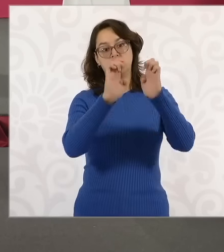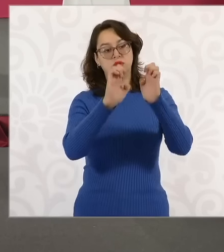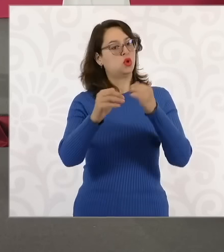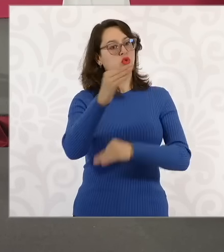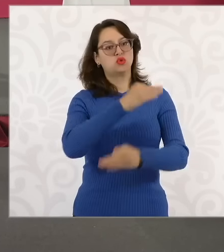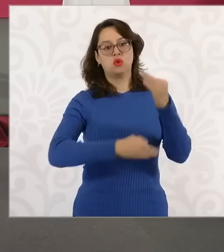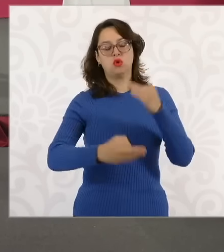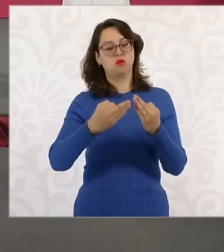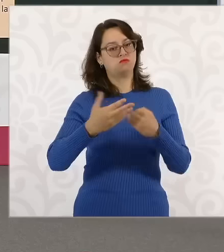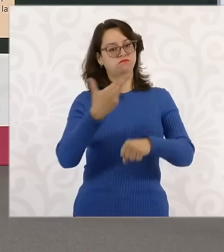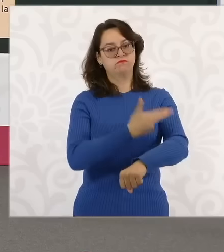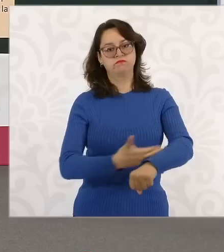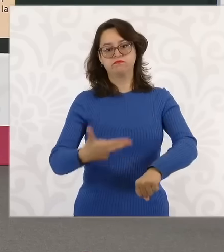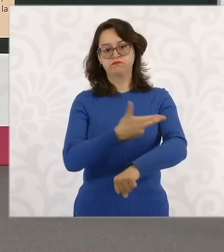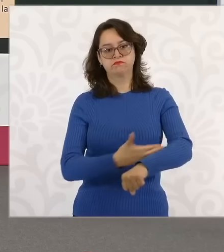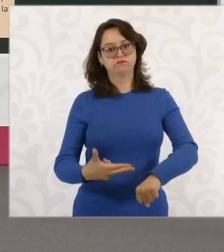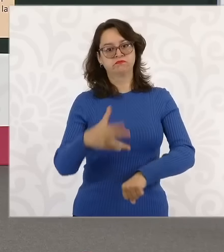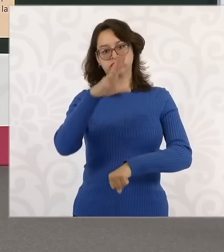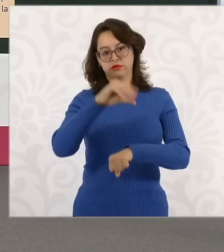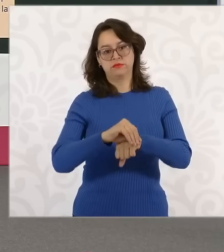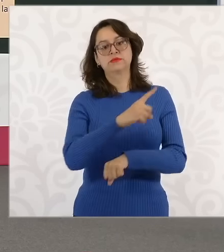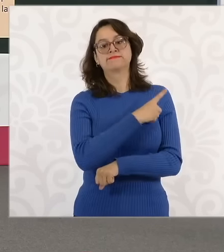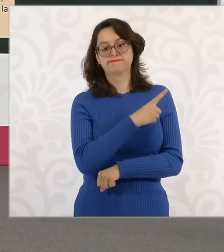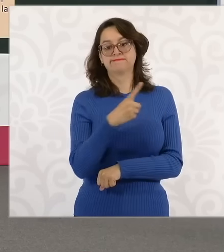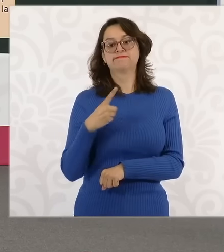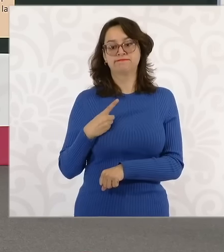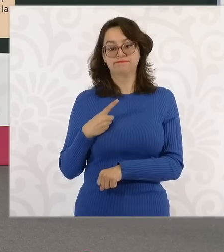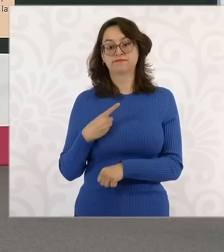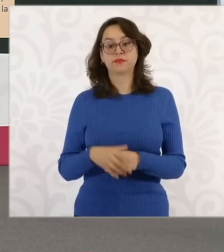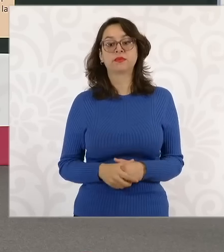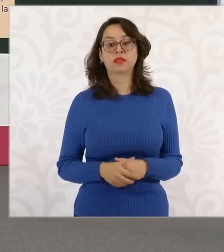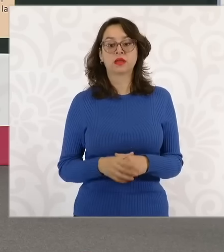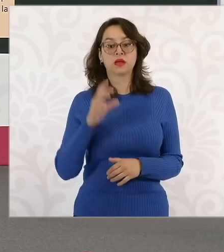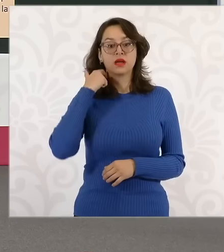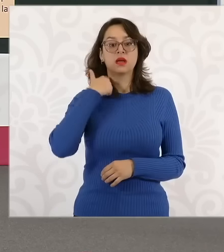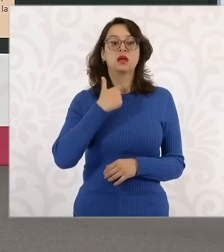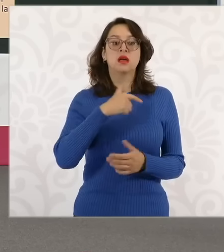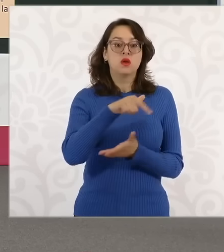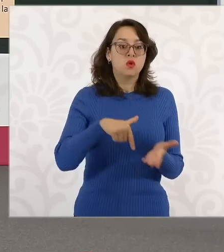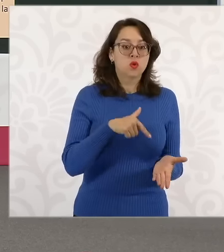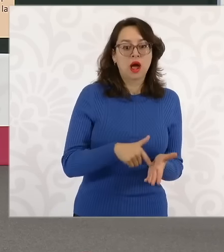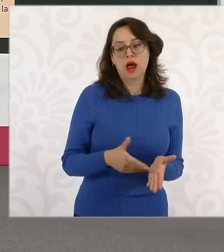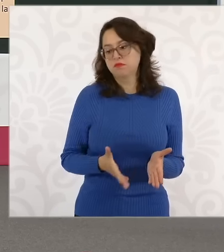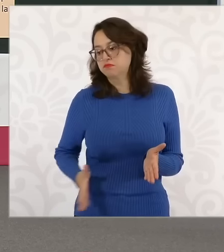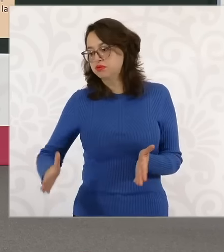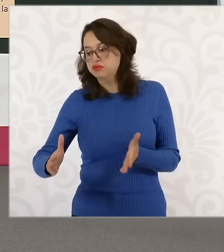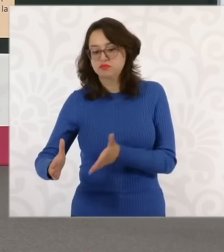que nos vayan indicando SCT y Cedena, los laderos y distintos espacios que se requiere. Entonces,